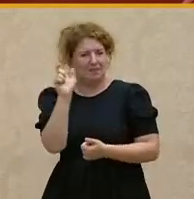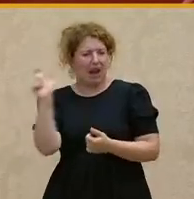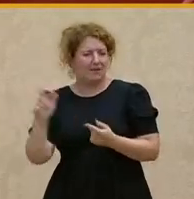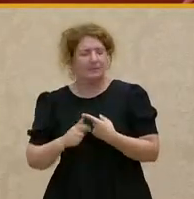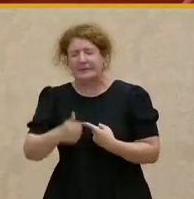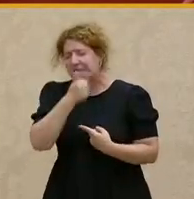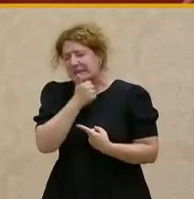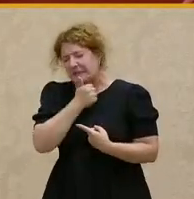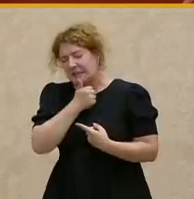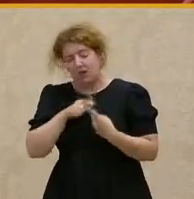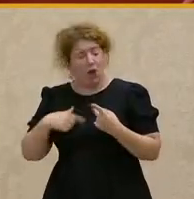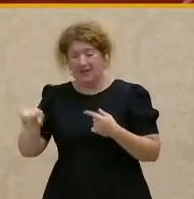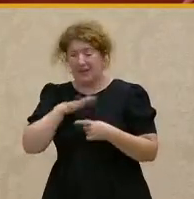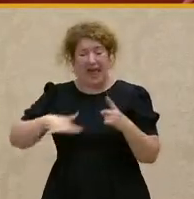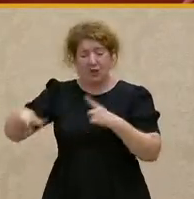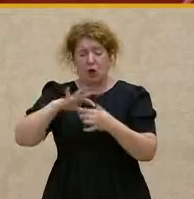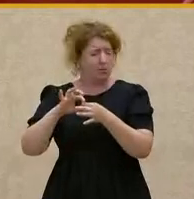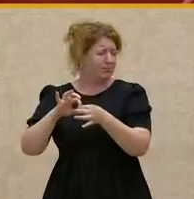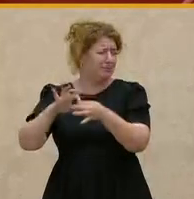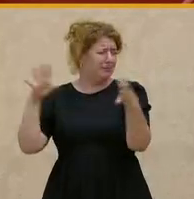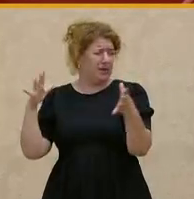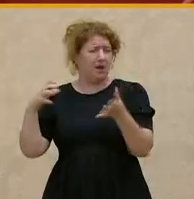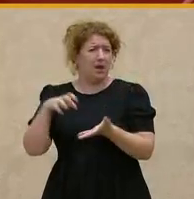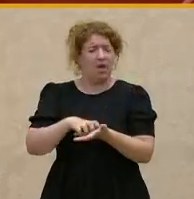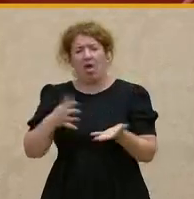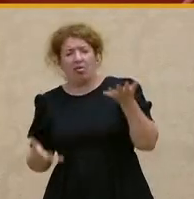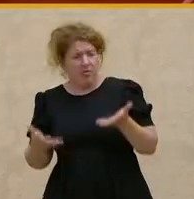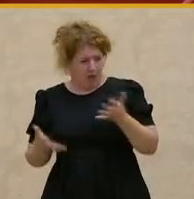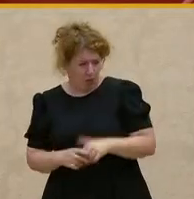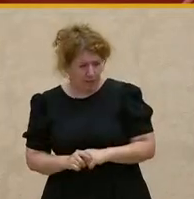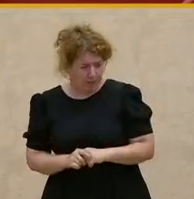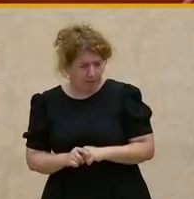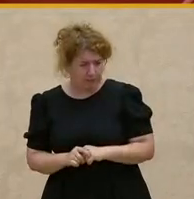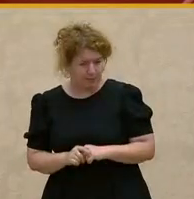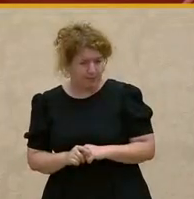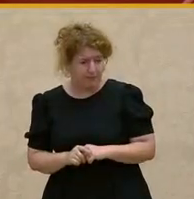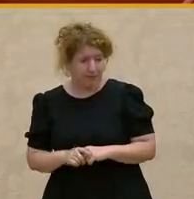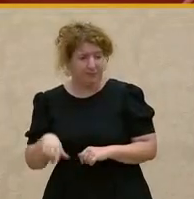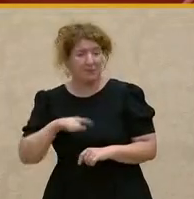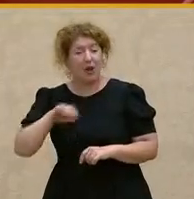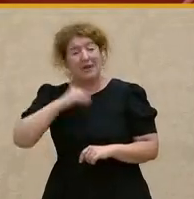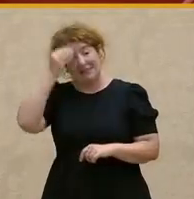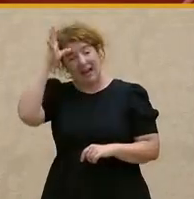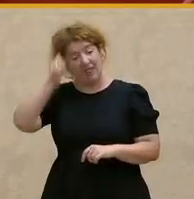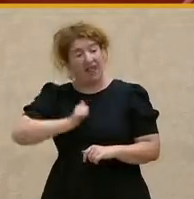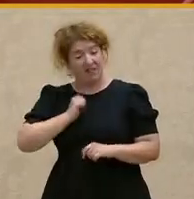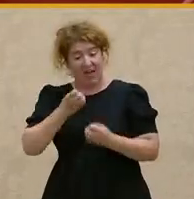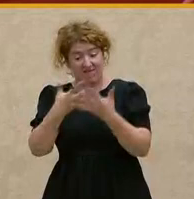desconexión del entorno, incertidumbre. Después de leer lo que me devolvió la IA no entendía cómo la